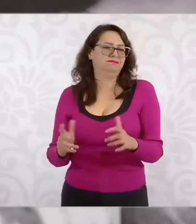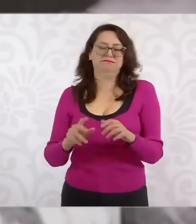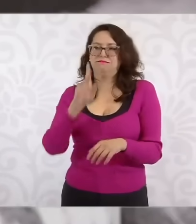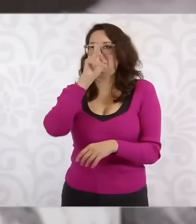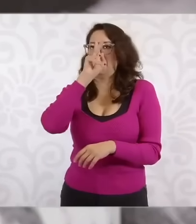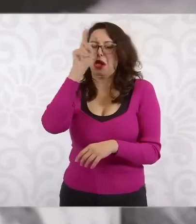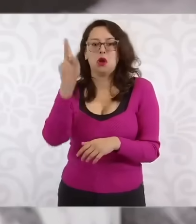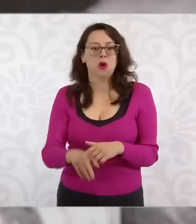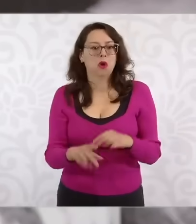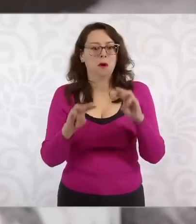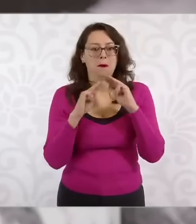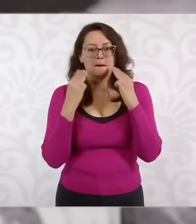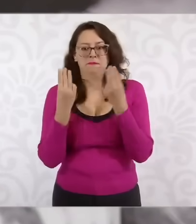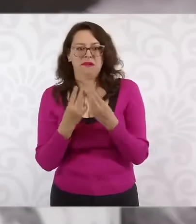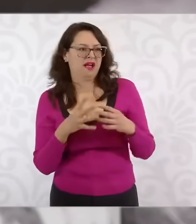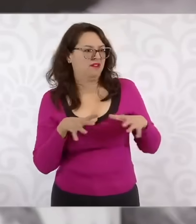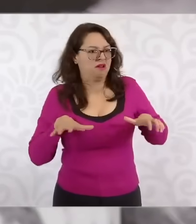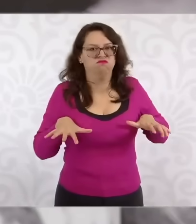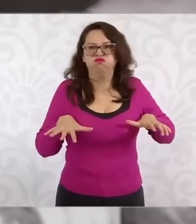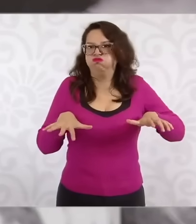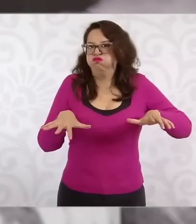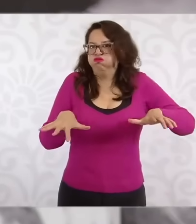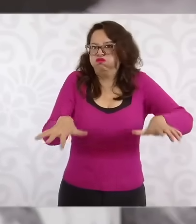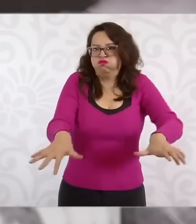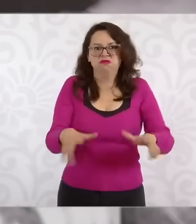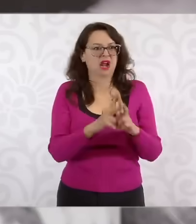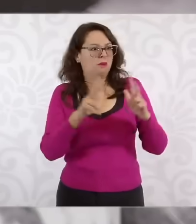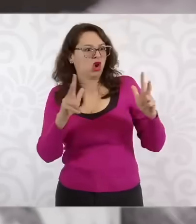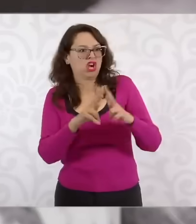dentro de Culiacán. Eso hoy no lo vemos ya, sin embargo, falta mucho por hacer y estamos